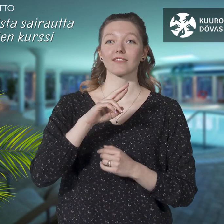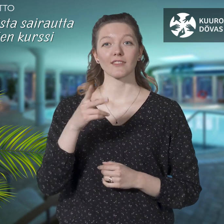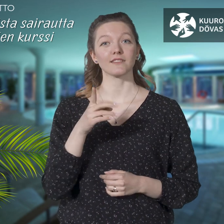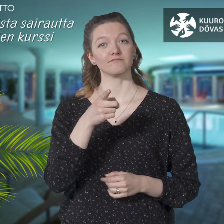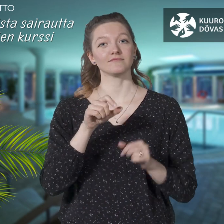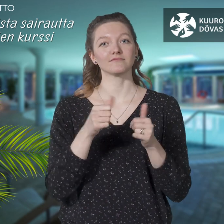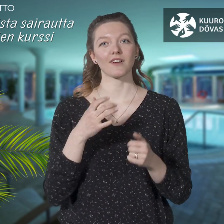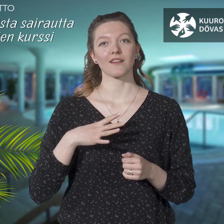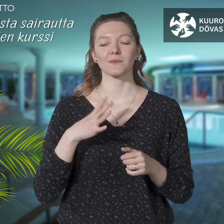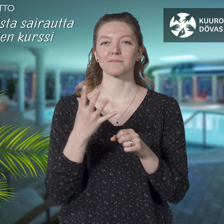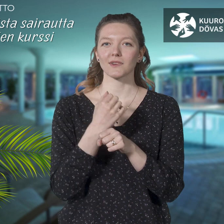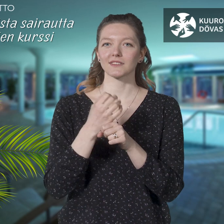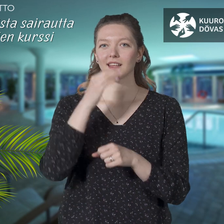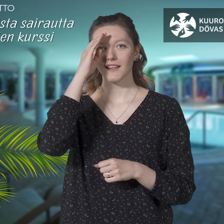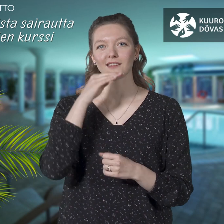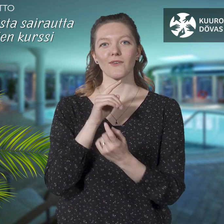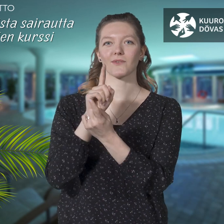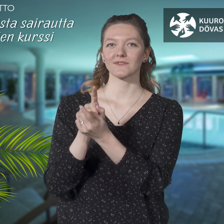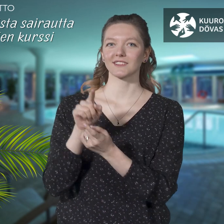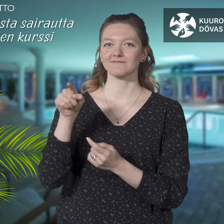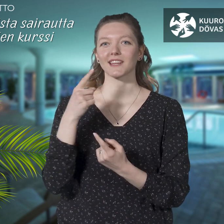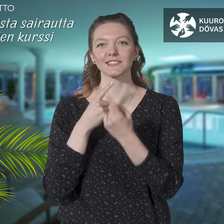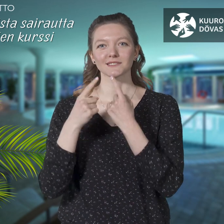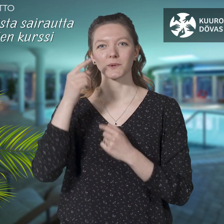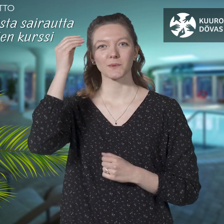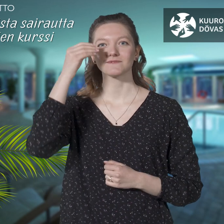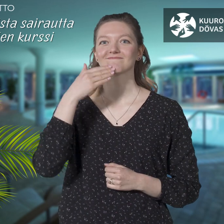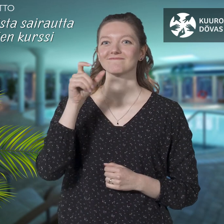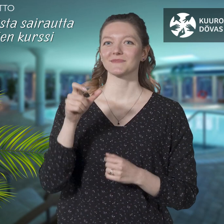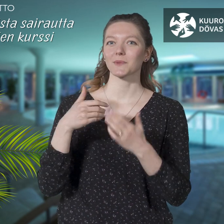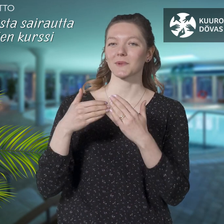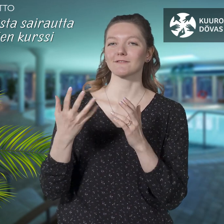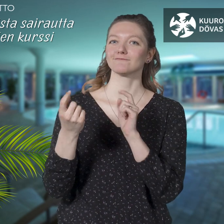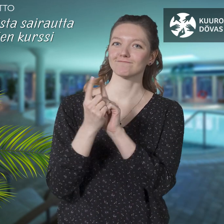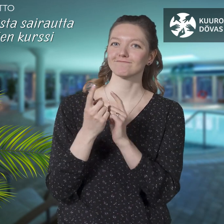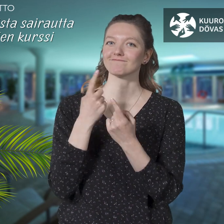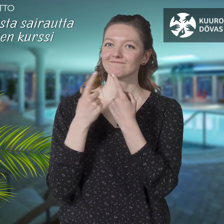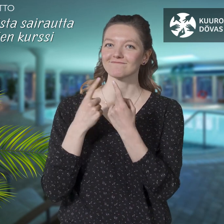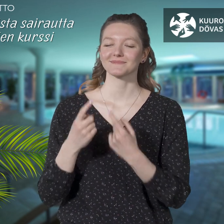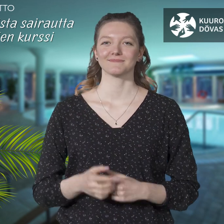ja saat halutessasi mahdollisuuden myös henkilökohtaiseen keskusteluun - kurssilla olevien työntekijöiden kanssa.